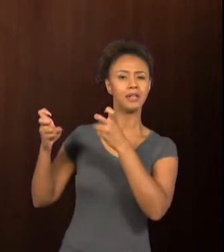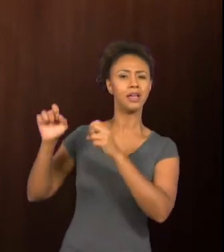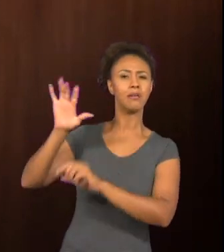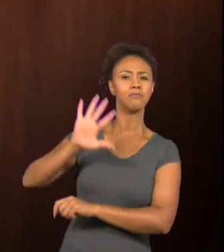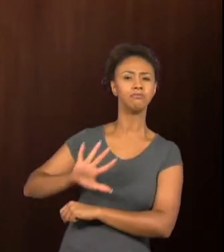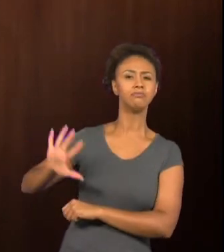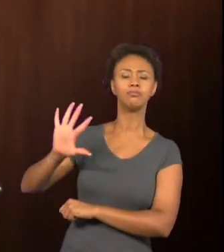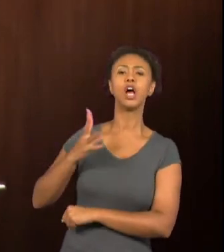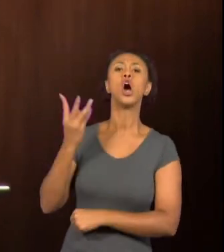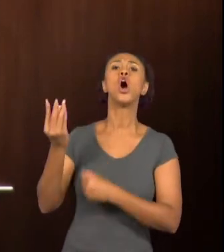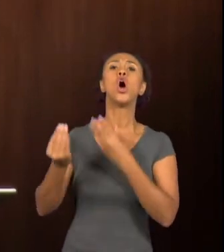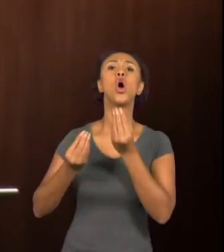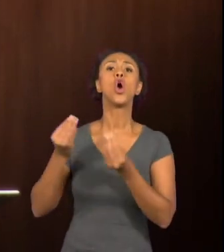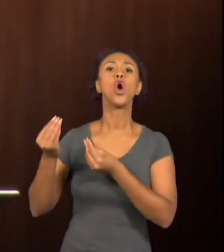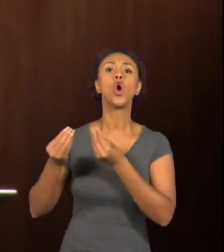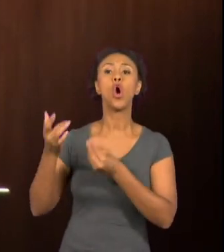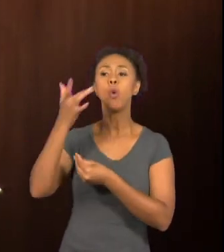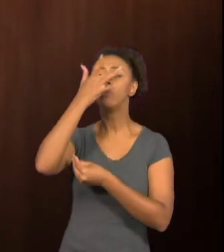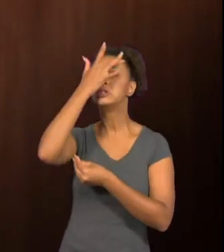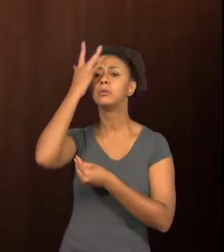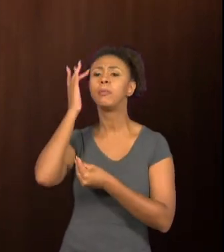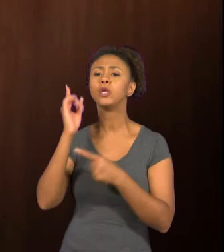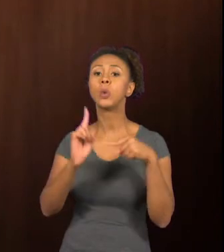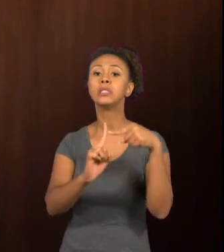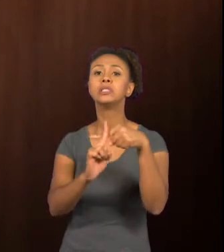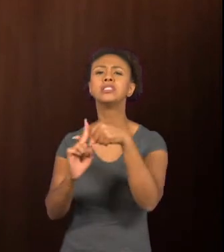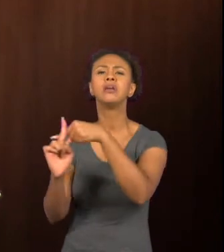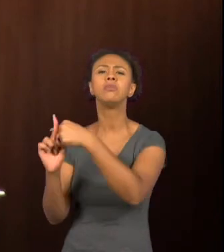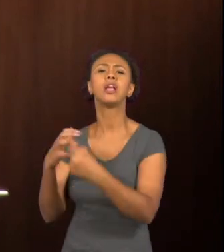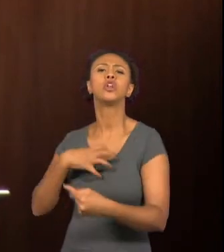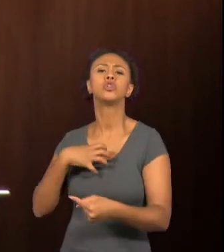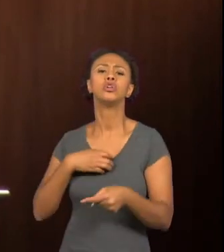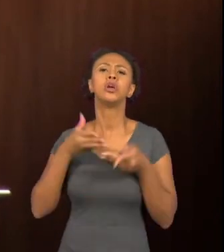CEMITÉRIO, AOS MORTOS CEMITÉRIO DE UMA REGIÃO